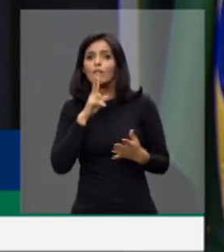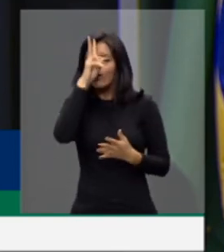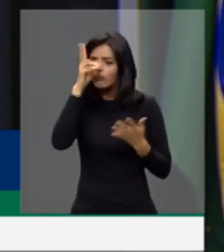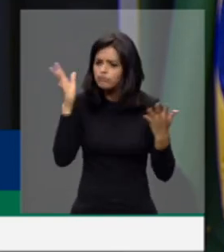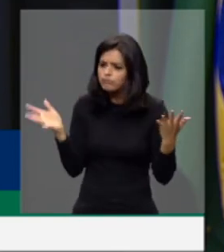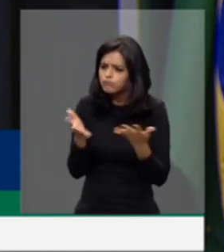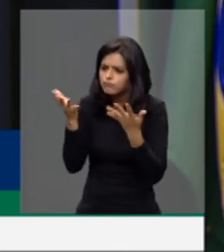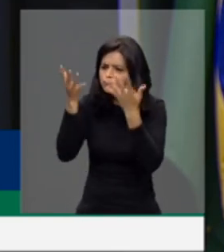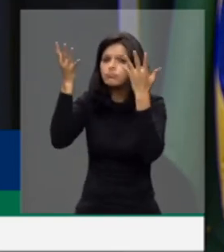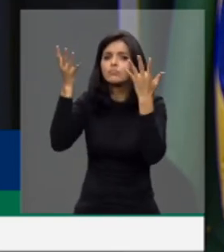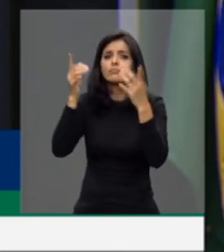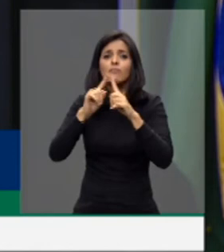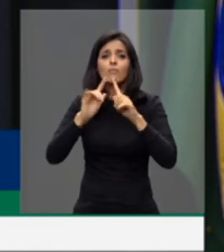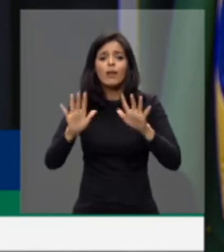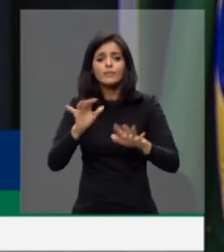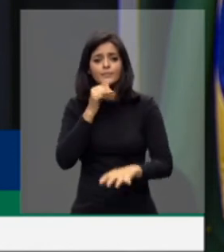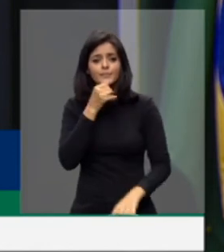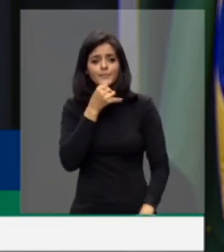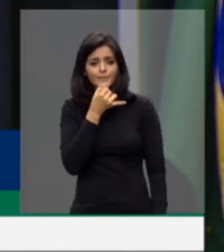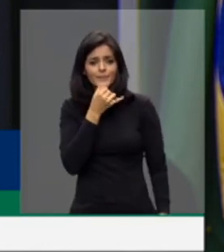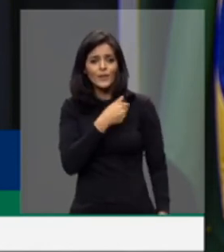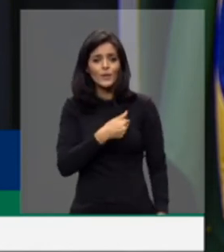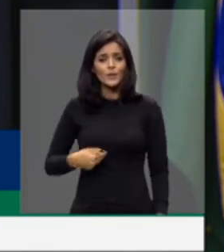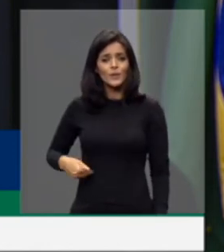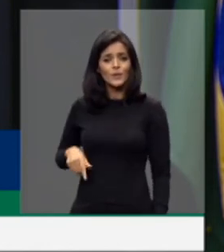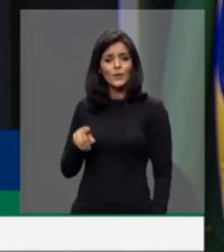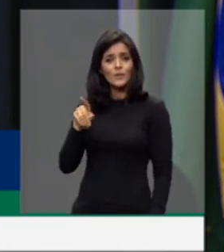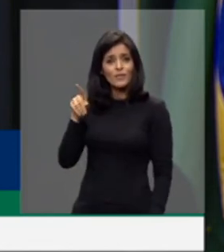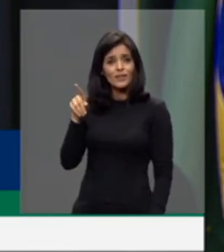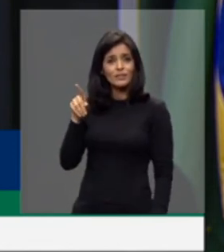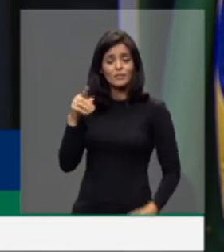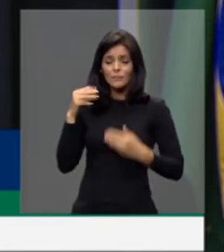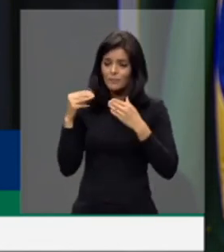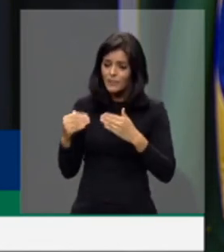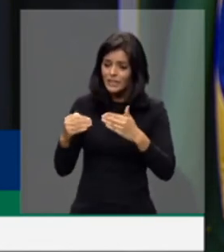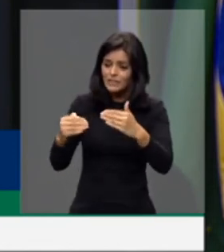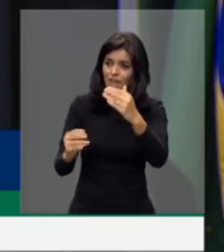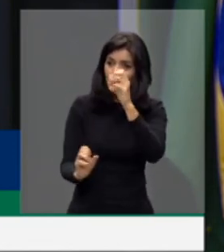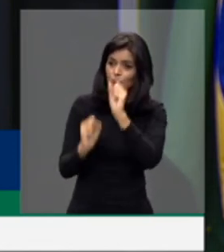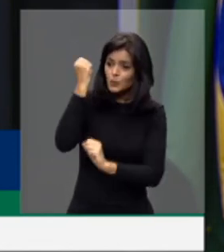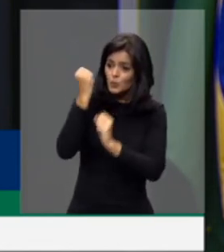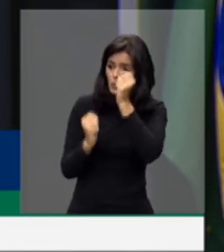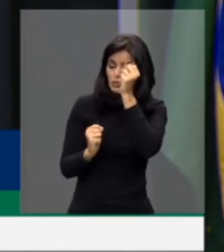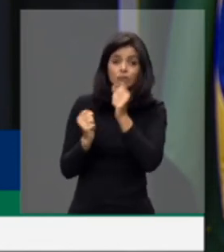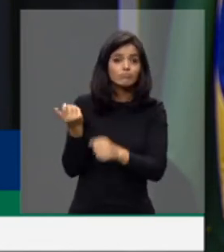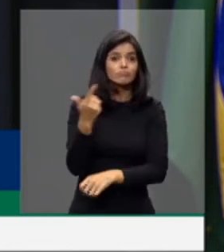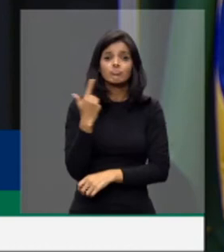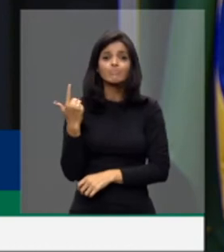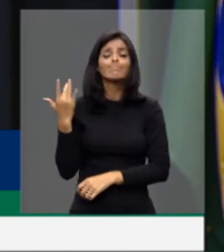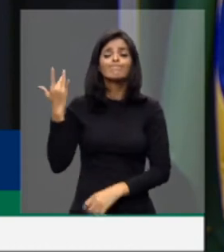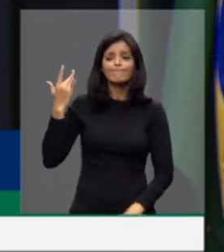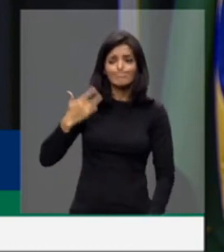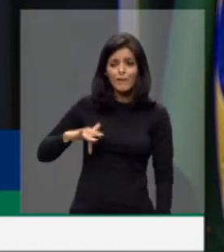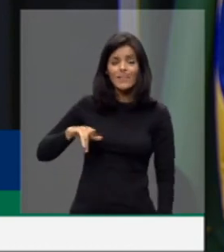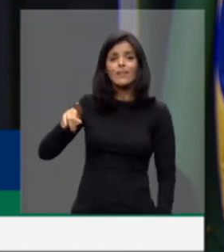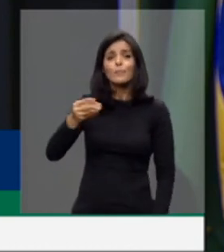TAMBÉM EM RELAÇÃO É ENERGIA SOLAR. QUE NÓS PUDÀSSEMOS FORTALECER AS NOSSAS INDÚSTRIAS, E INFELIZMENTE, ESTE GOVERNO NÃO TEM O MINISTÉRIO DA